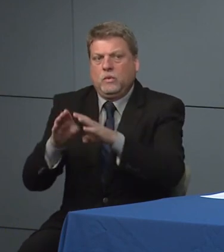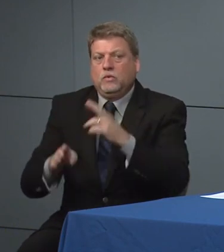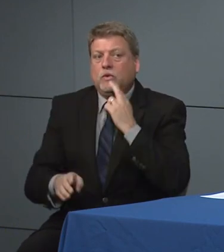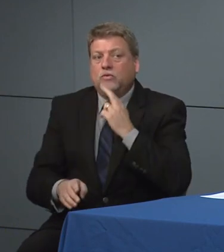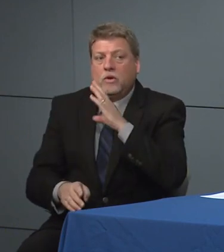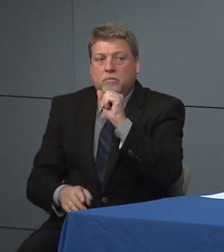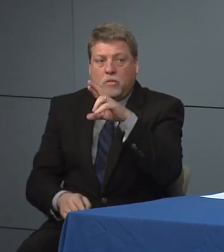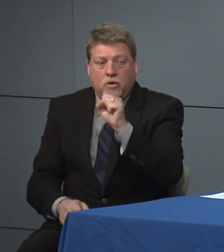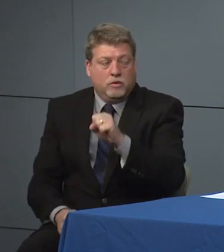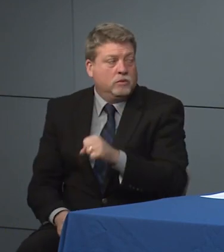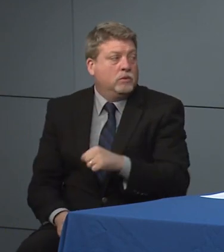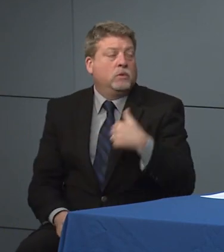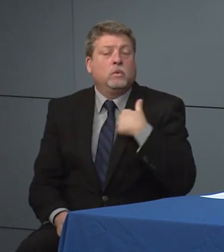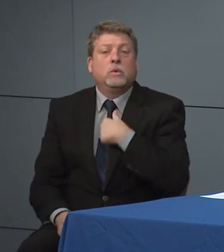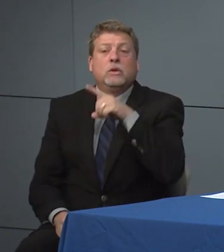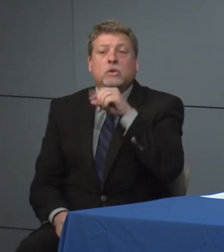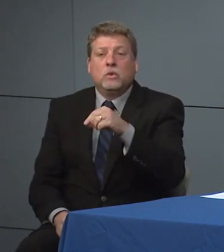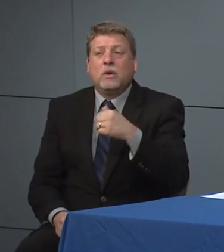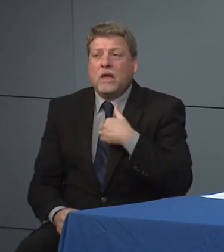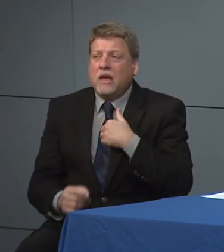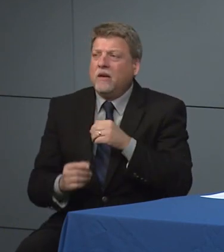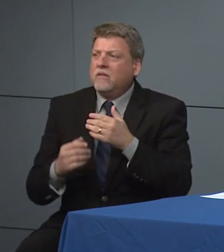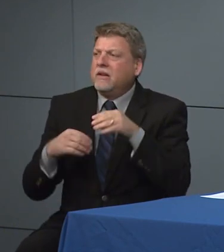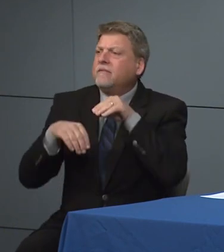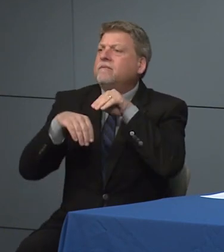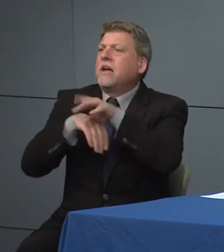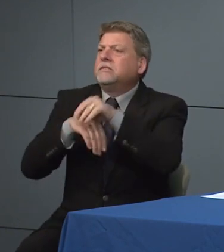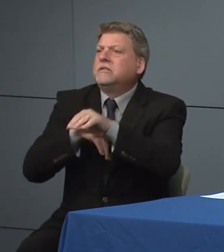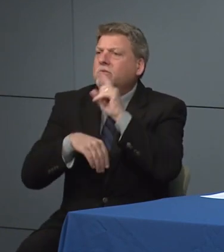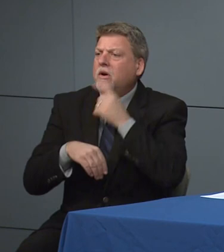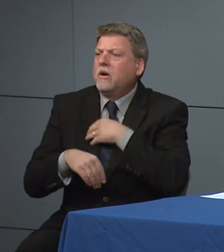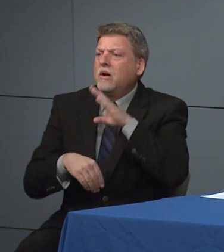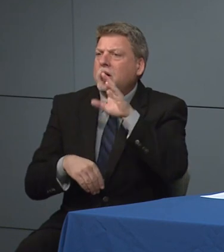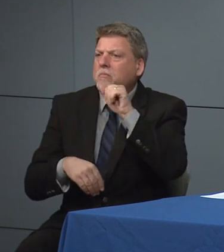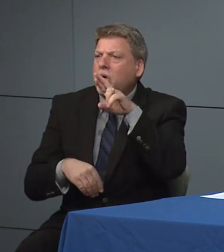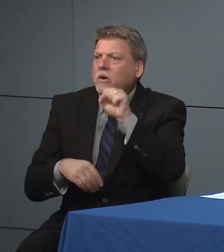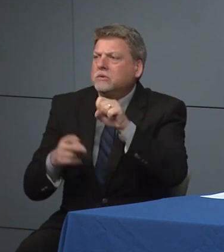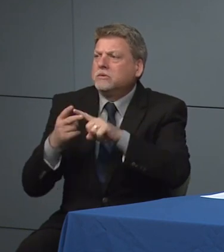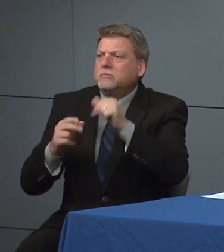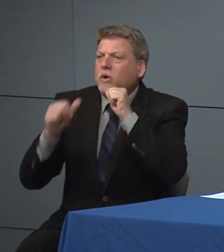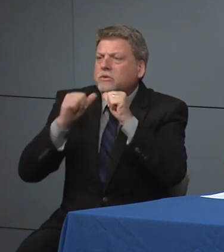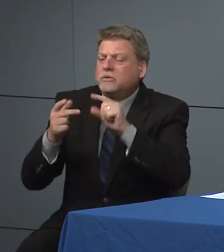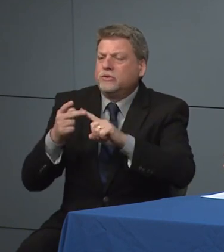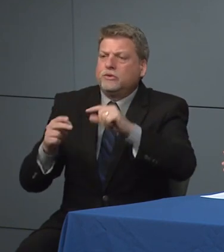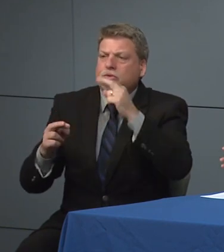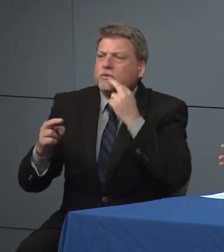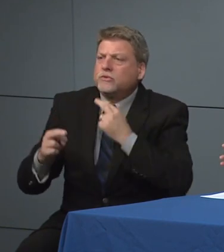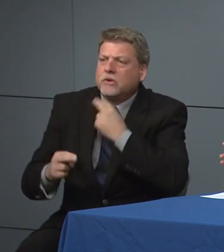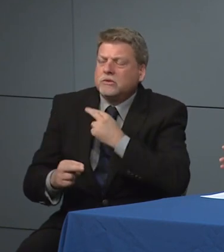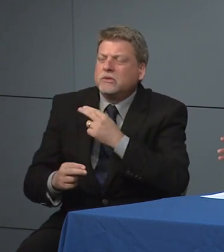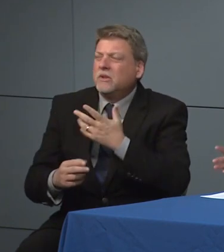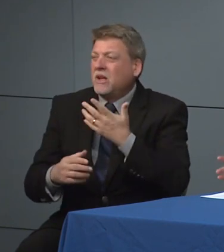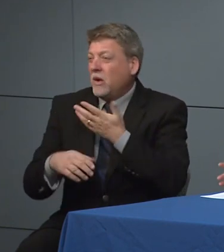que han tomado otros estados. Nosotros hemos actualizado las guías para bares y restaurantes los pueden leer en el sitio,